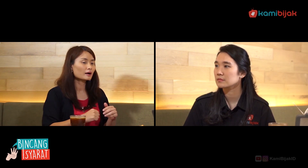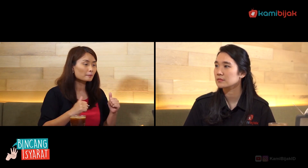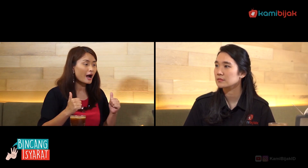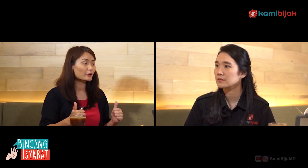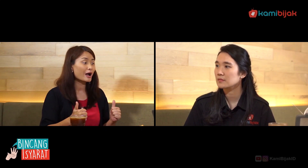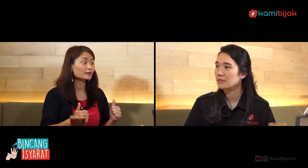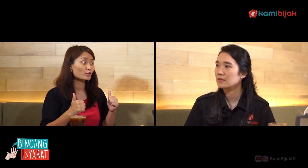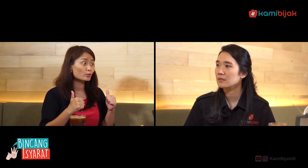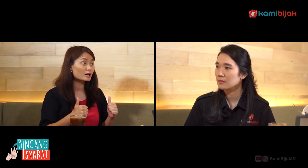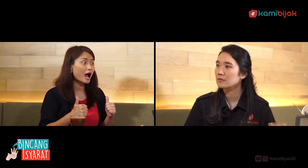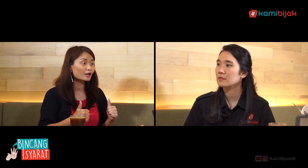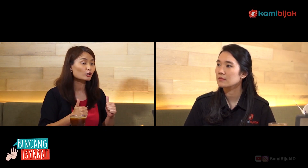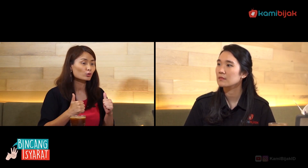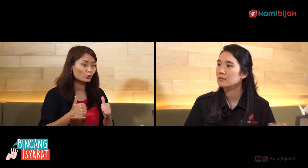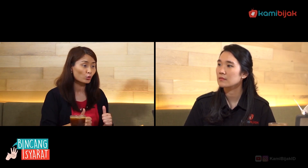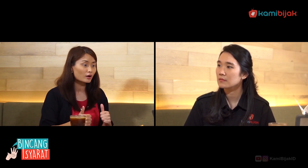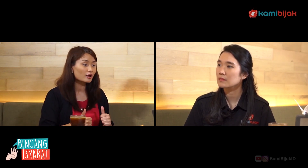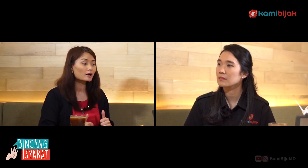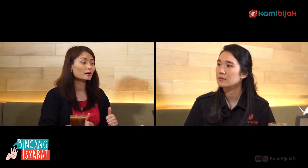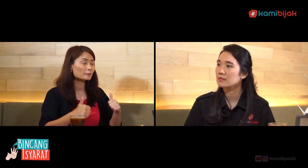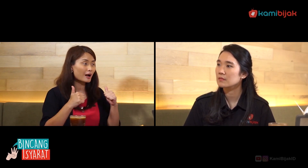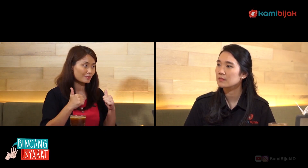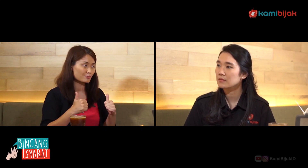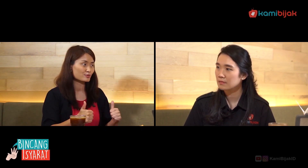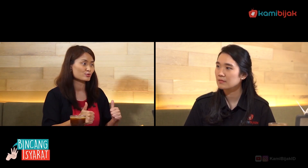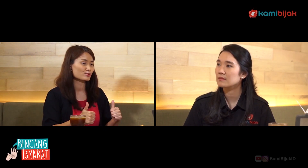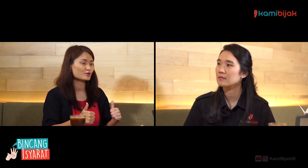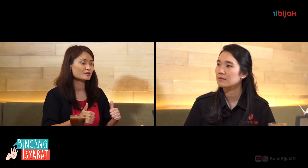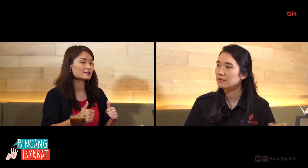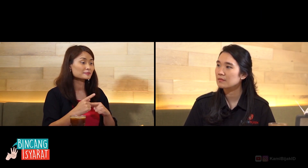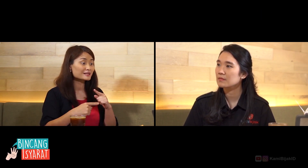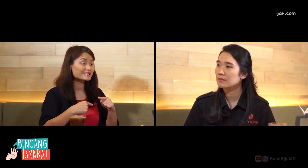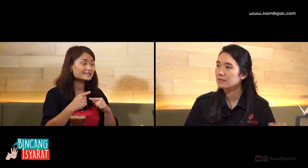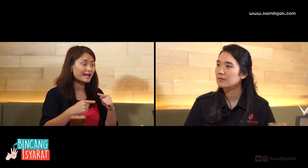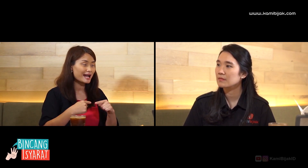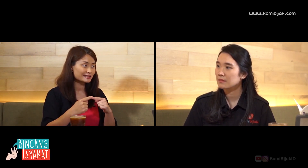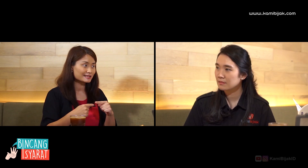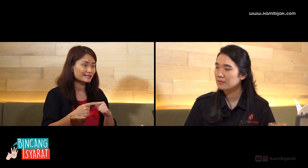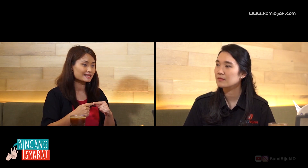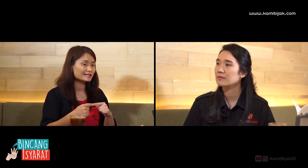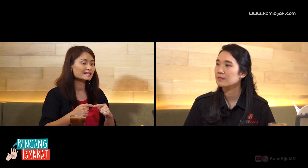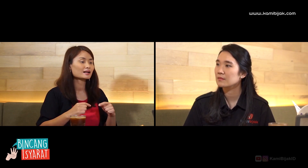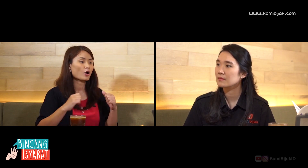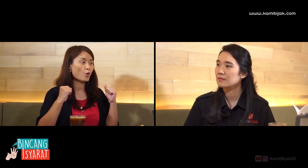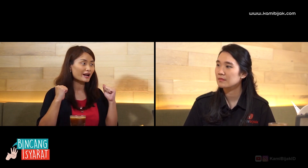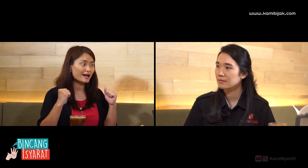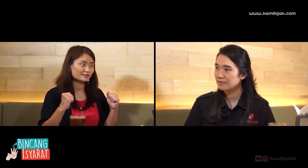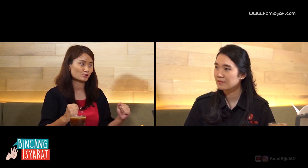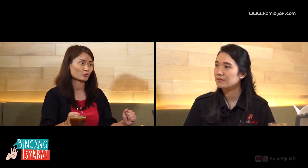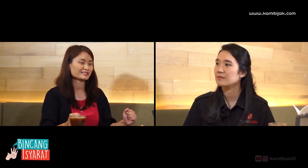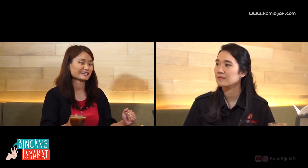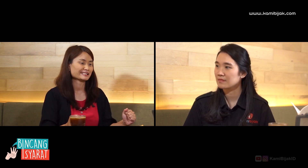Bahwa Tunarungu / Tuli mampu jadi orang sukses.